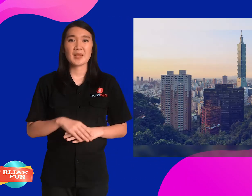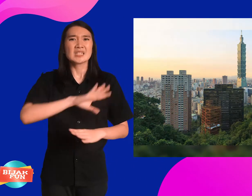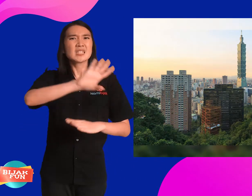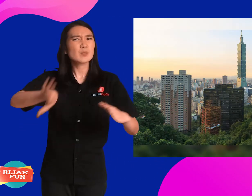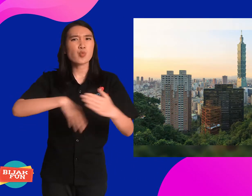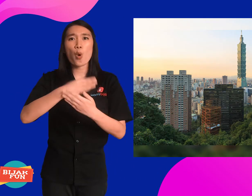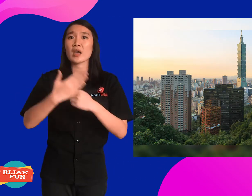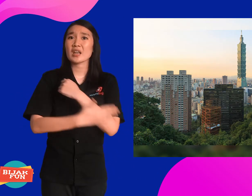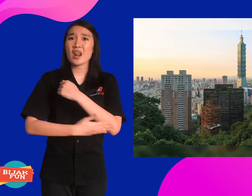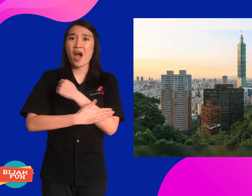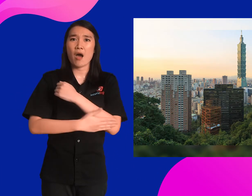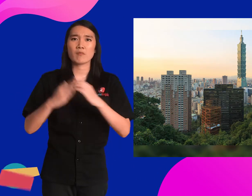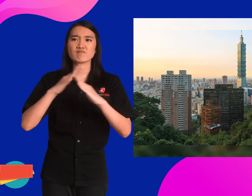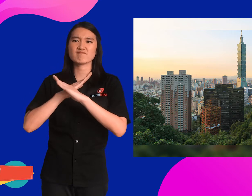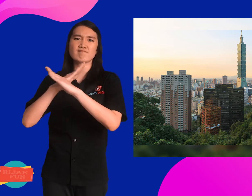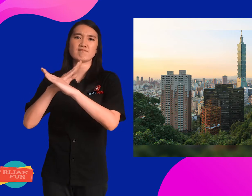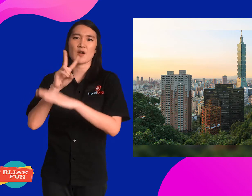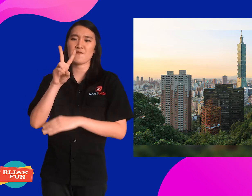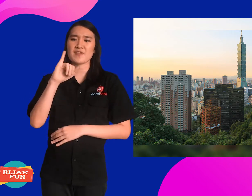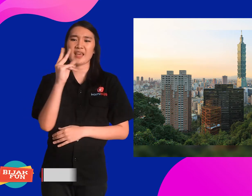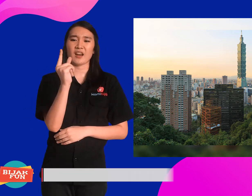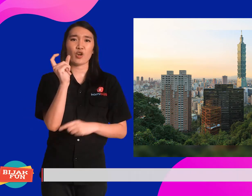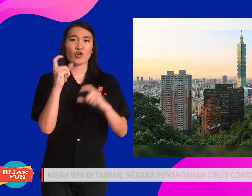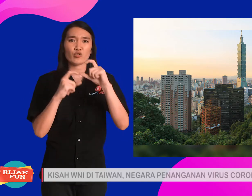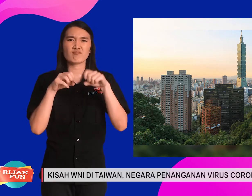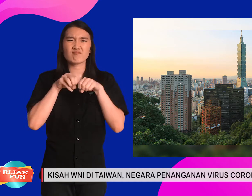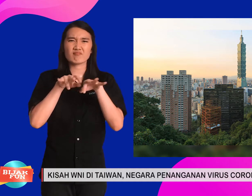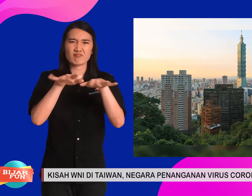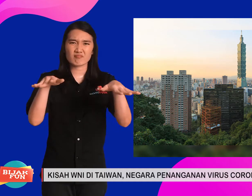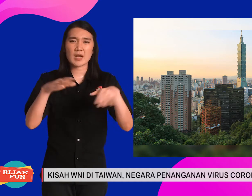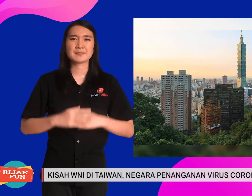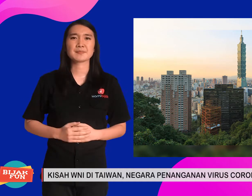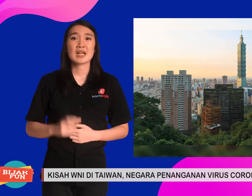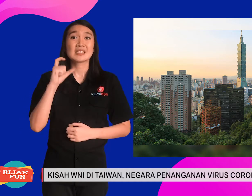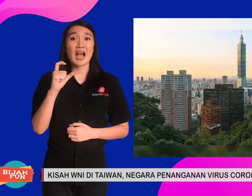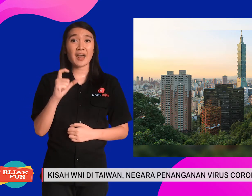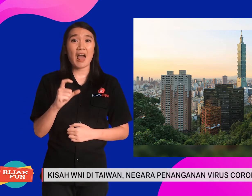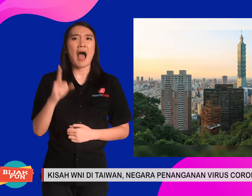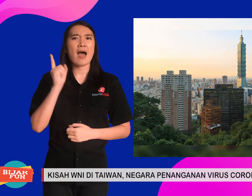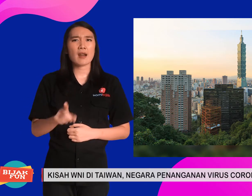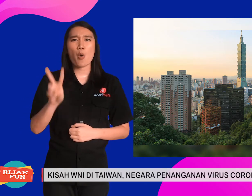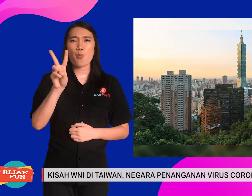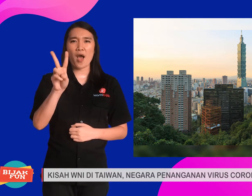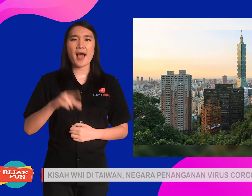Semua negara berusaha mencegah penyebaran virus dengan 2 cara, diantaranya: